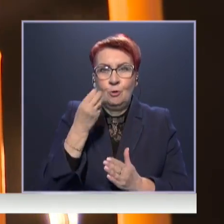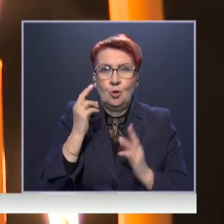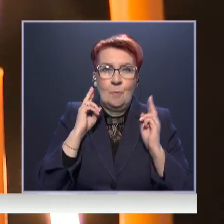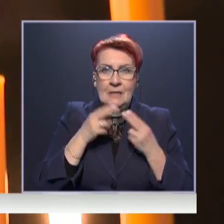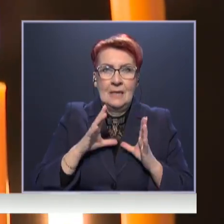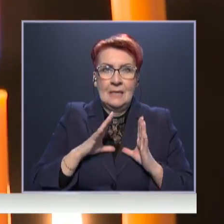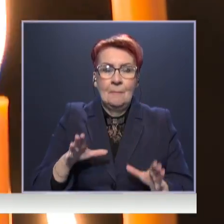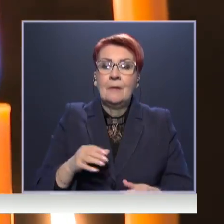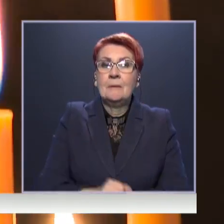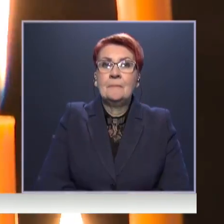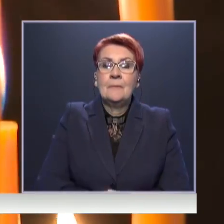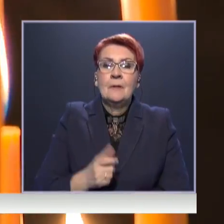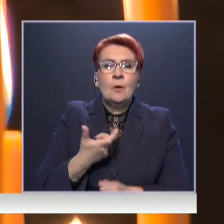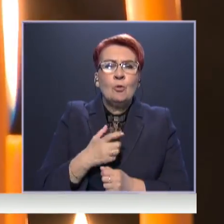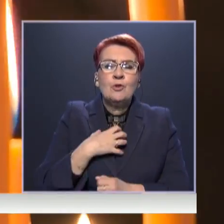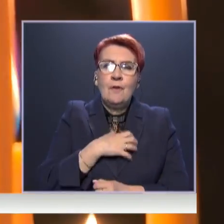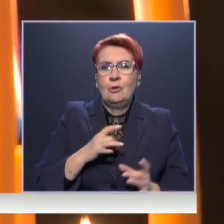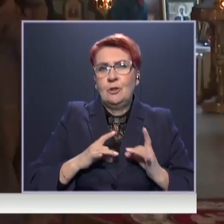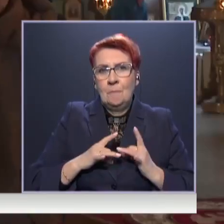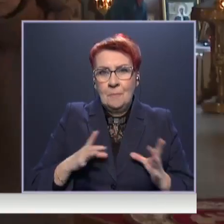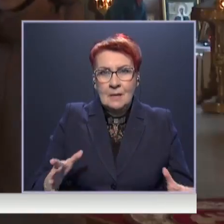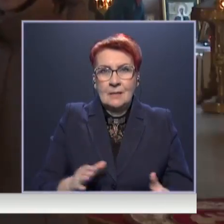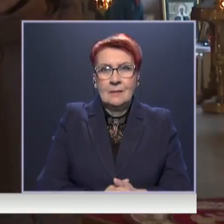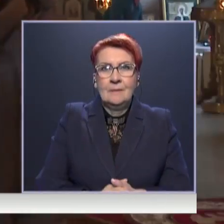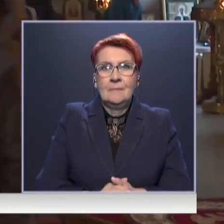важный праздник касается всех россиян нашей страны